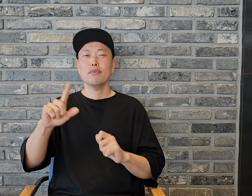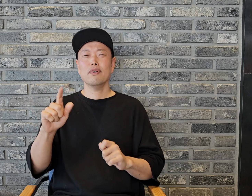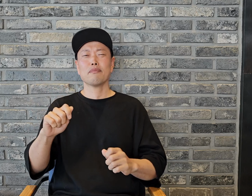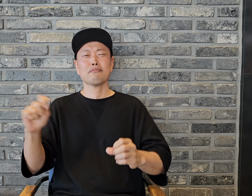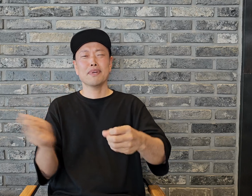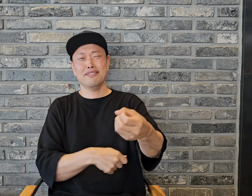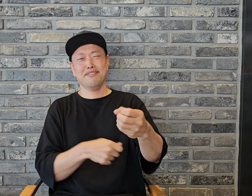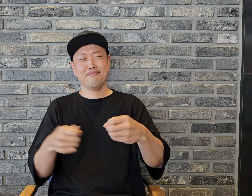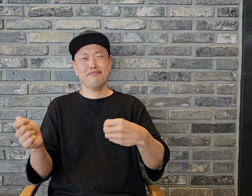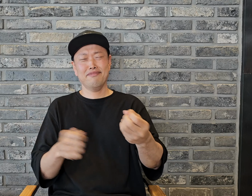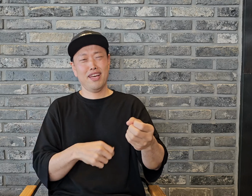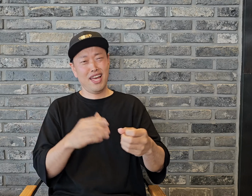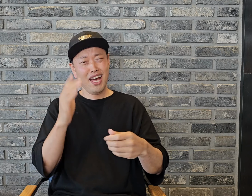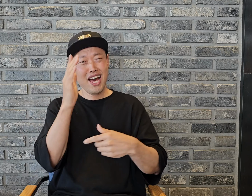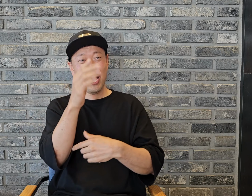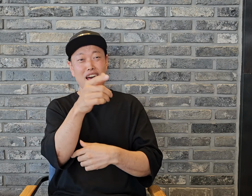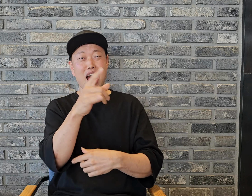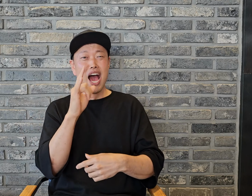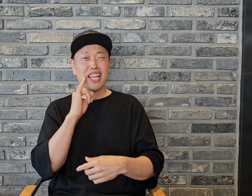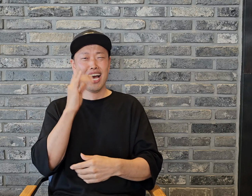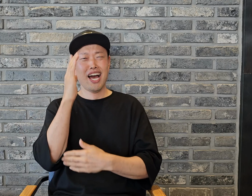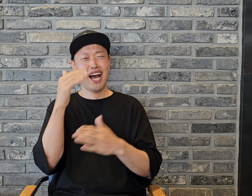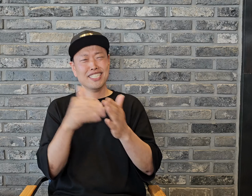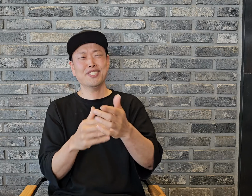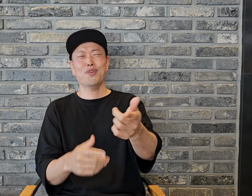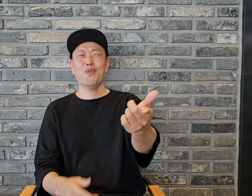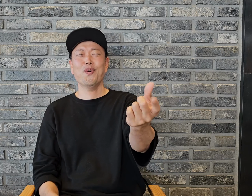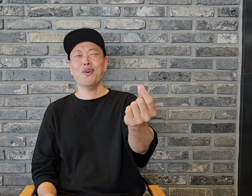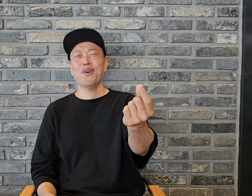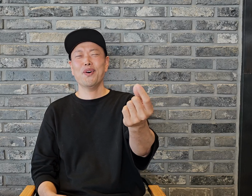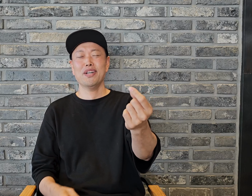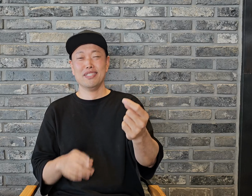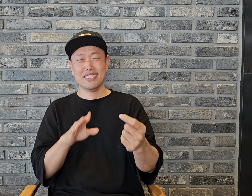幼い頃によく遊んだコマを思い浮かべるかもしれません。 あなたはそれについて考えました。